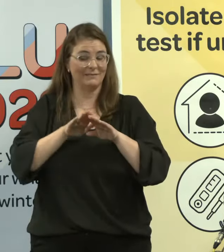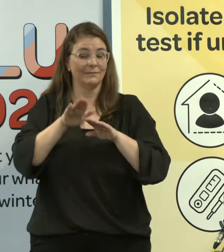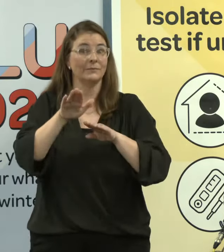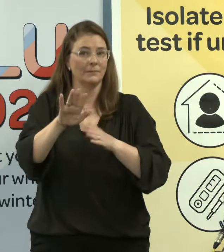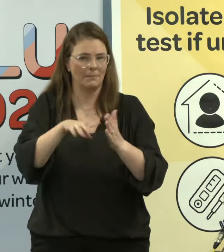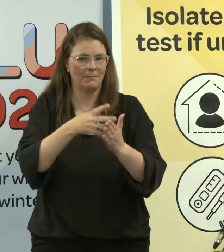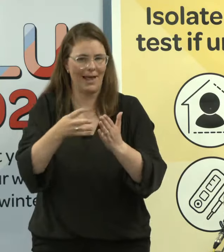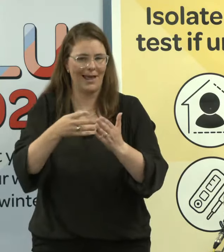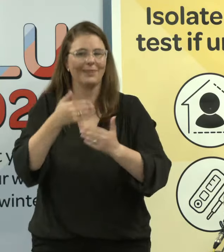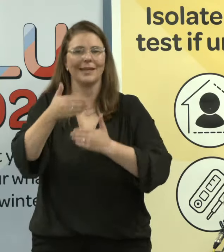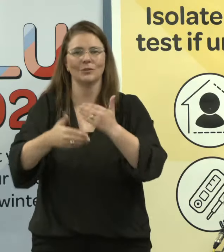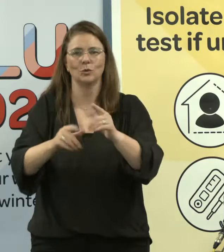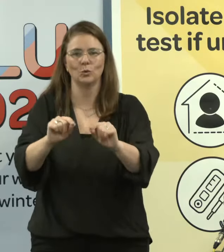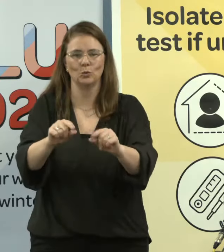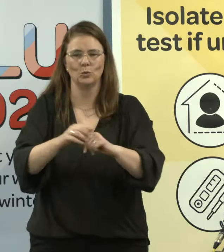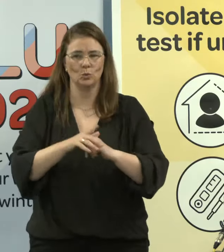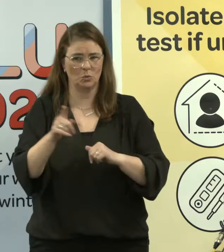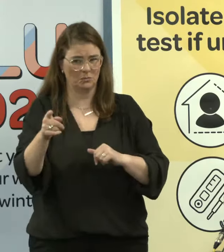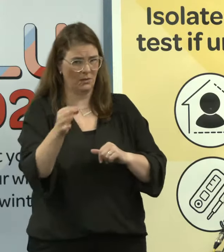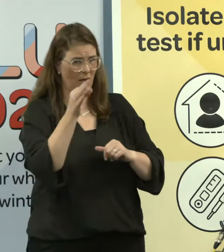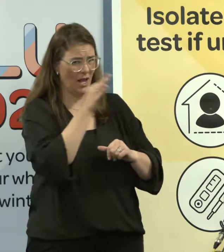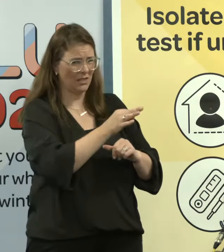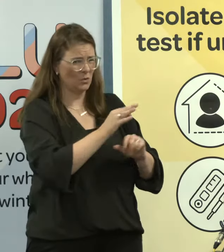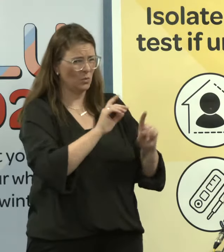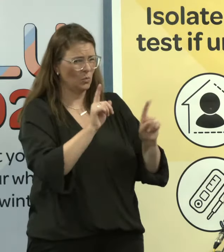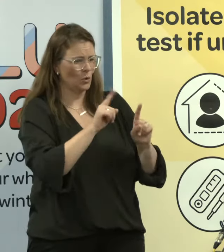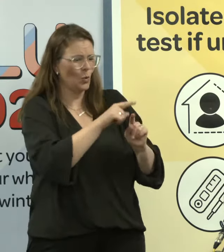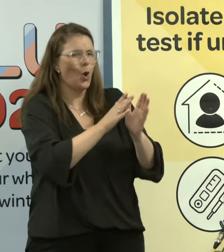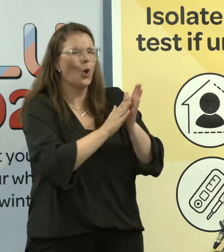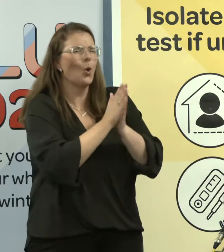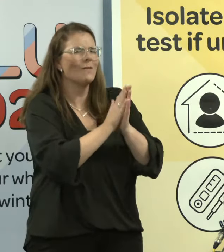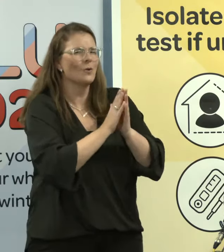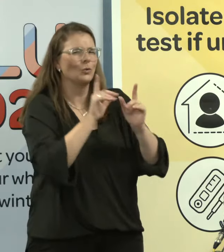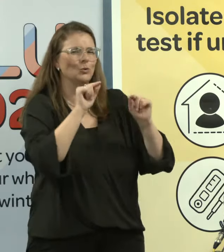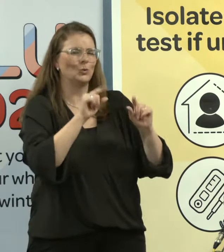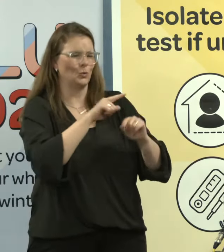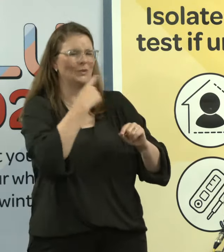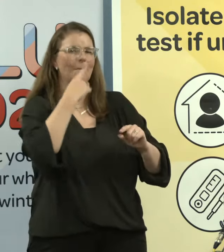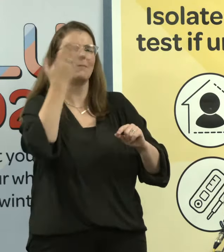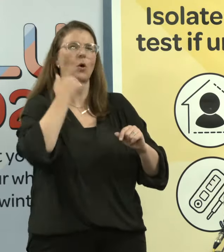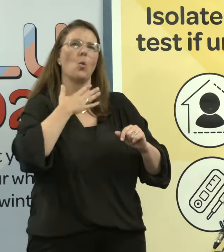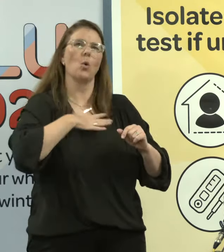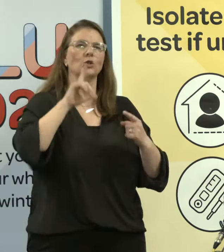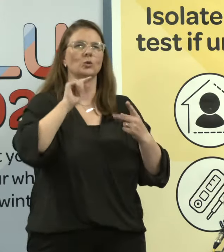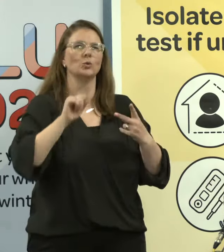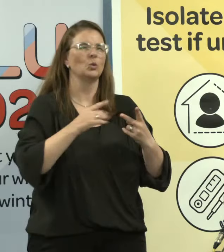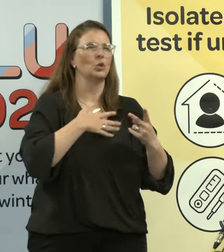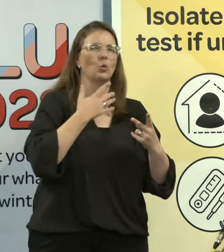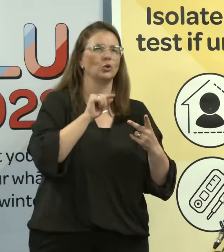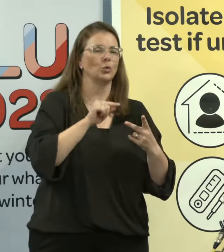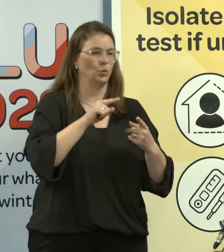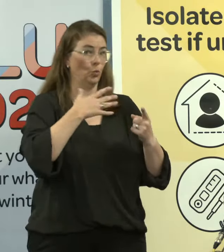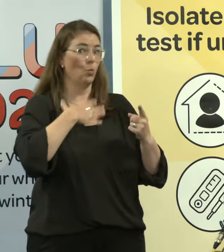matou me whai mahere i mua i te whakarewatanga me te mahi i